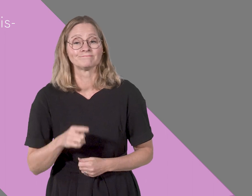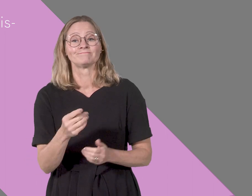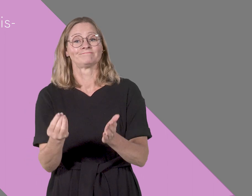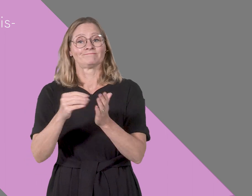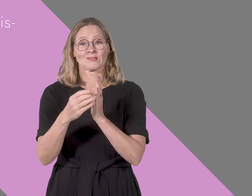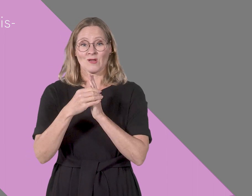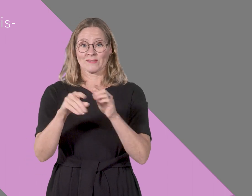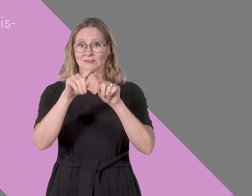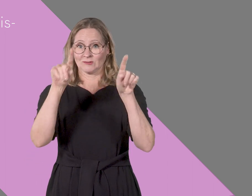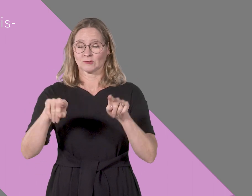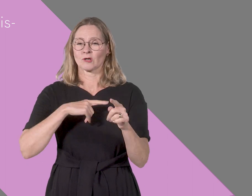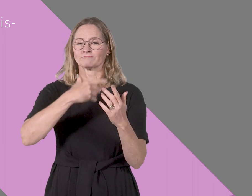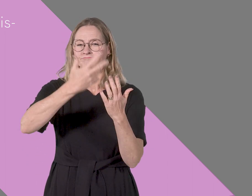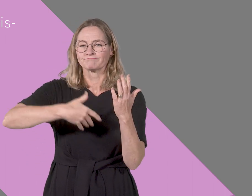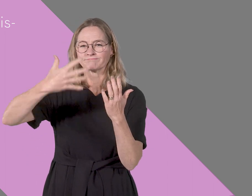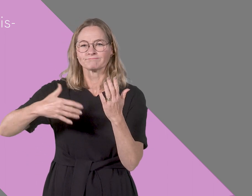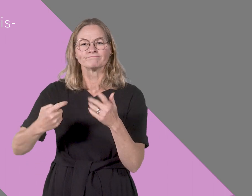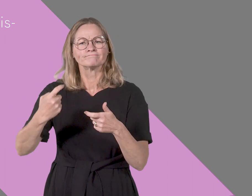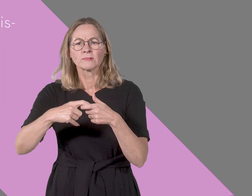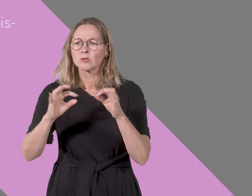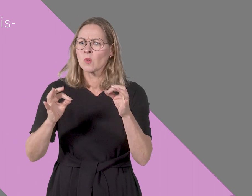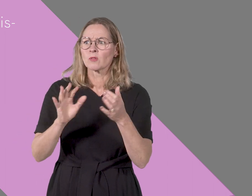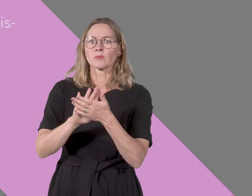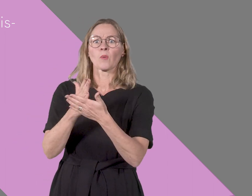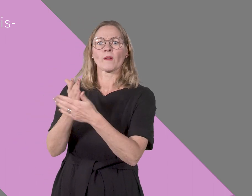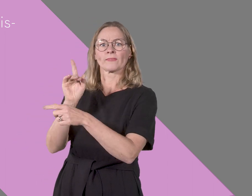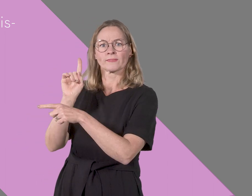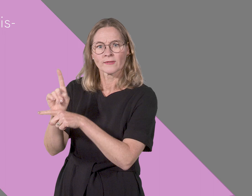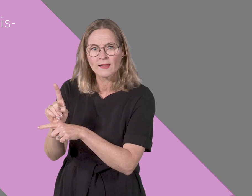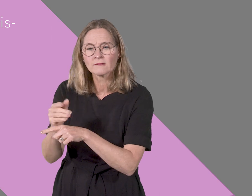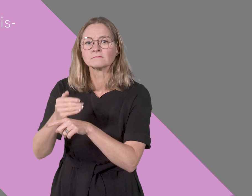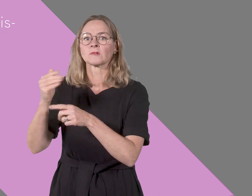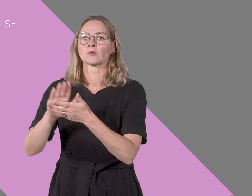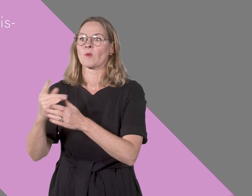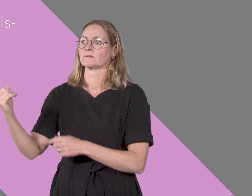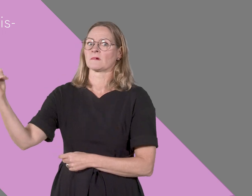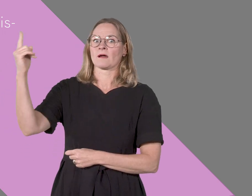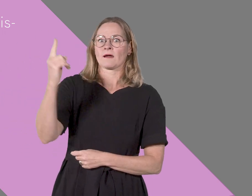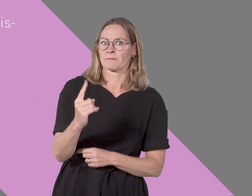Lisäksi ohjeistuksessa käydään läpi, kuinka toimitaan - sekä tulkkia tilattaessa että sen jälkeen, -